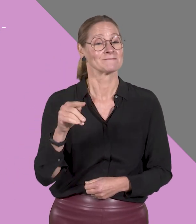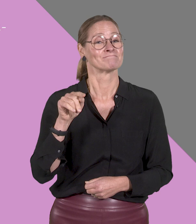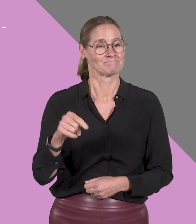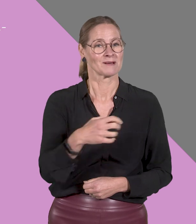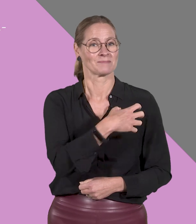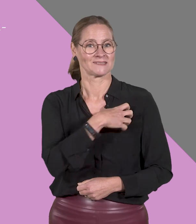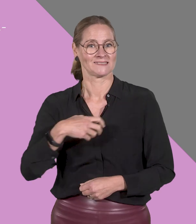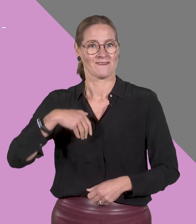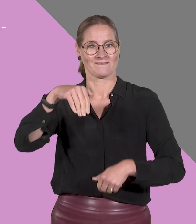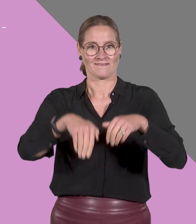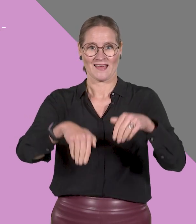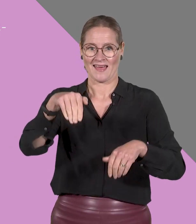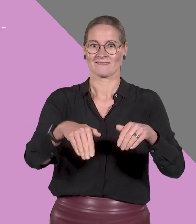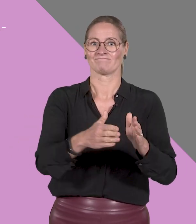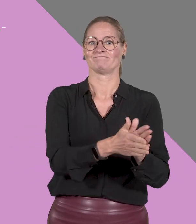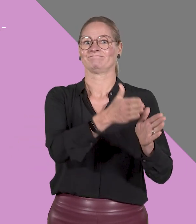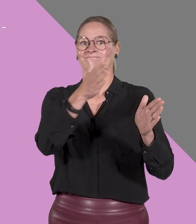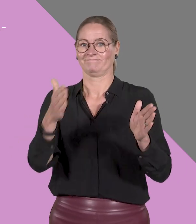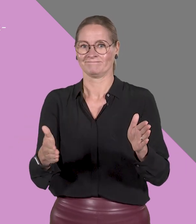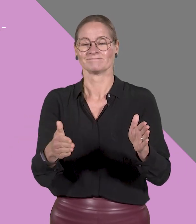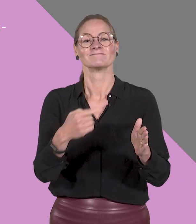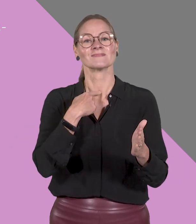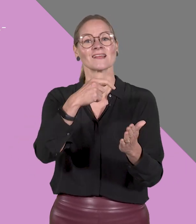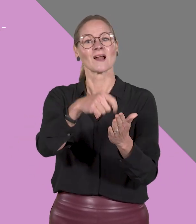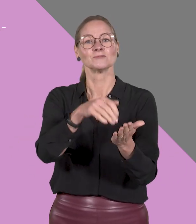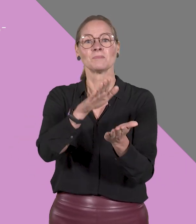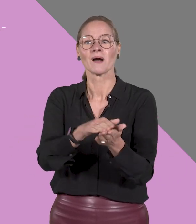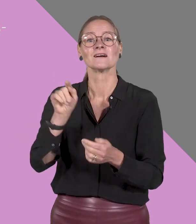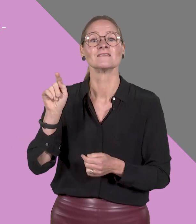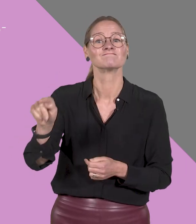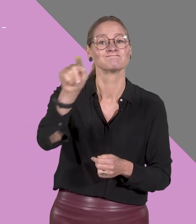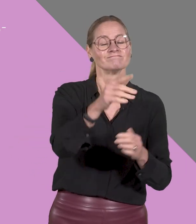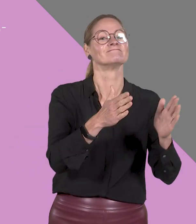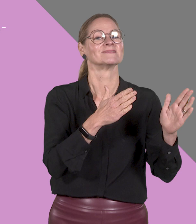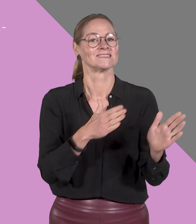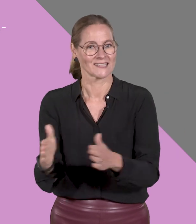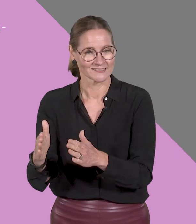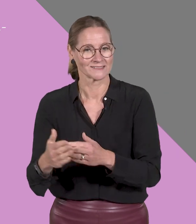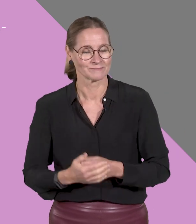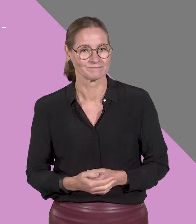presidentinvaalien aikaan äänestyspaikoilla.